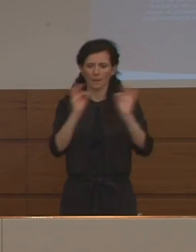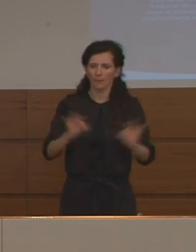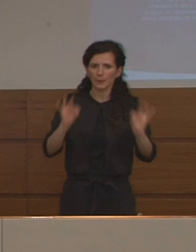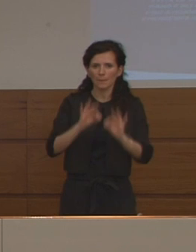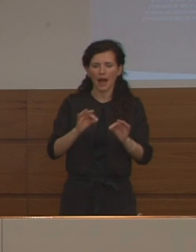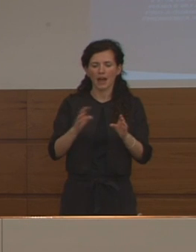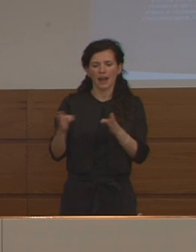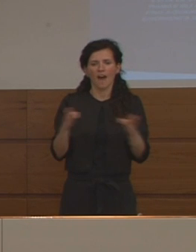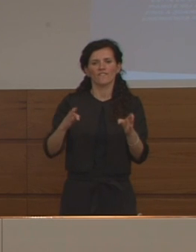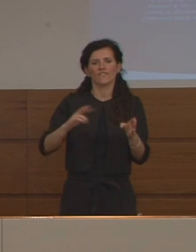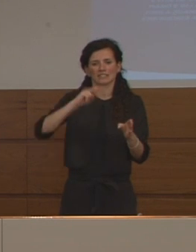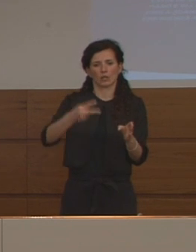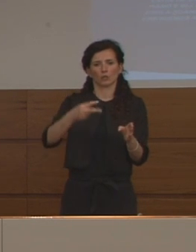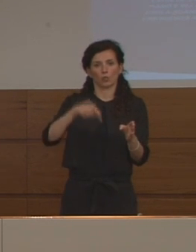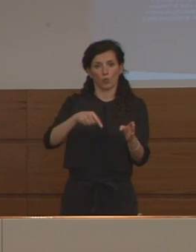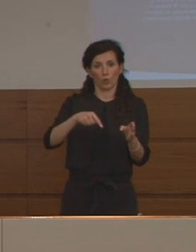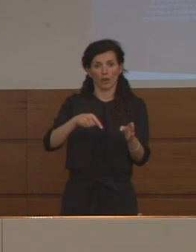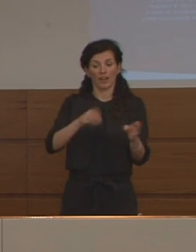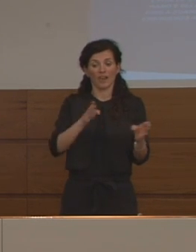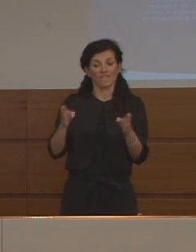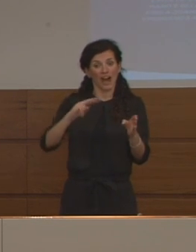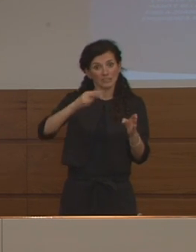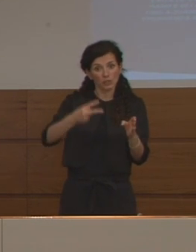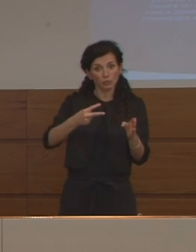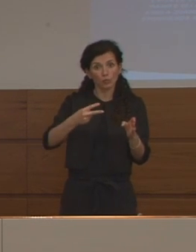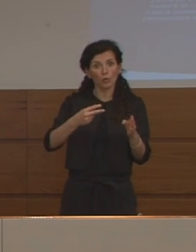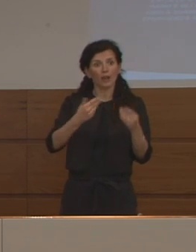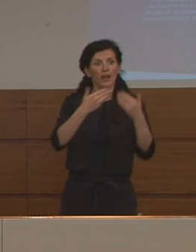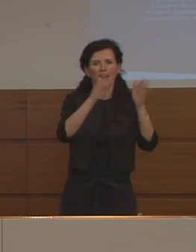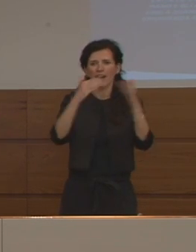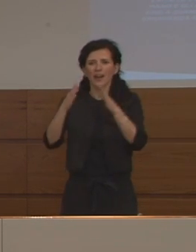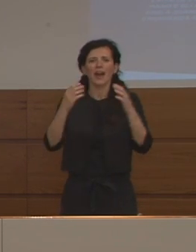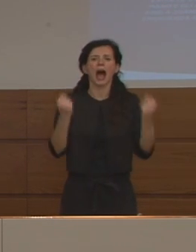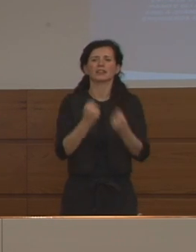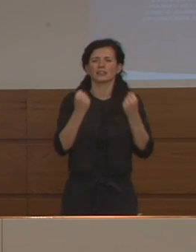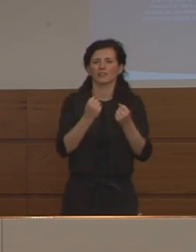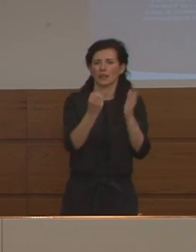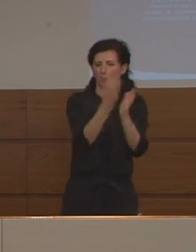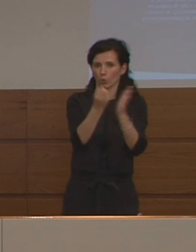attività produttive, ma anche una visione più ampia di come ripensare le attività